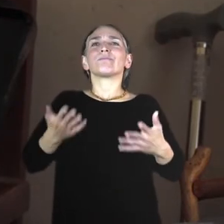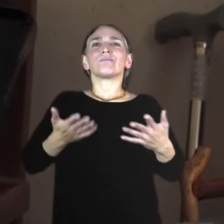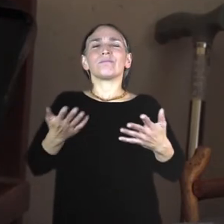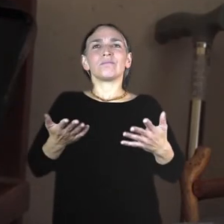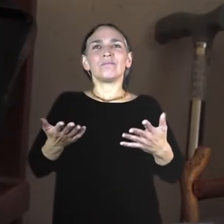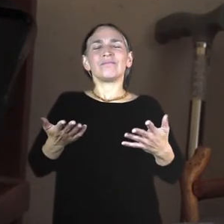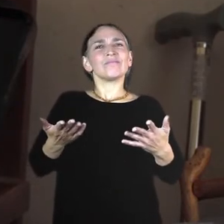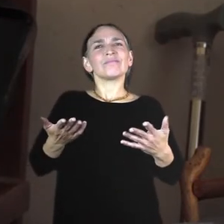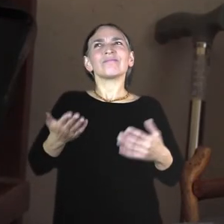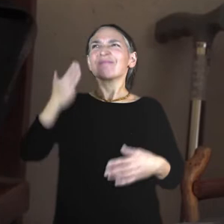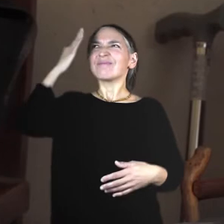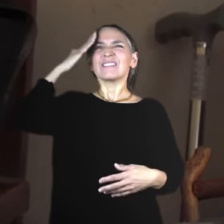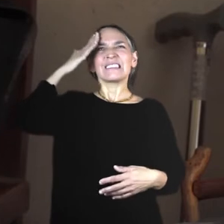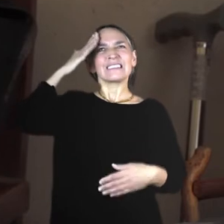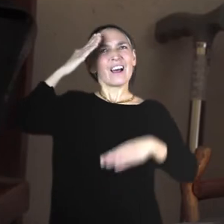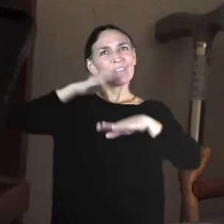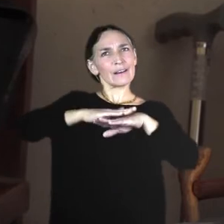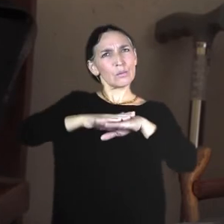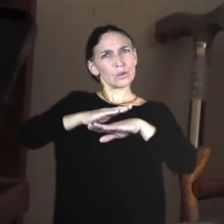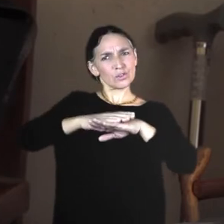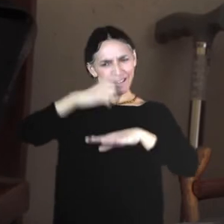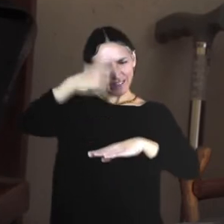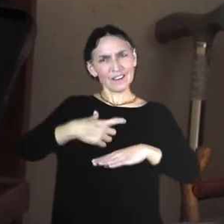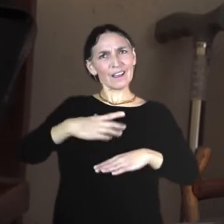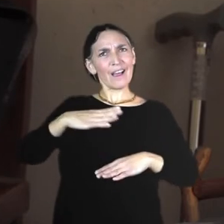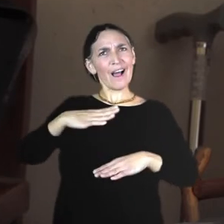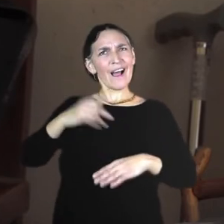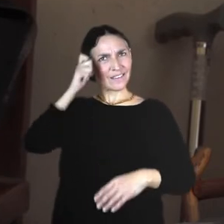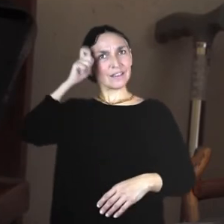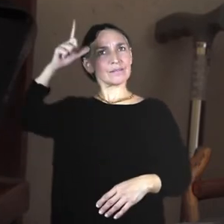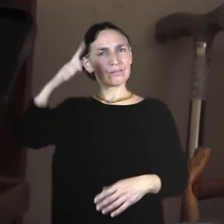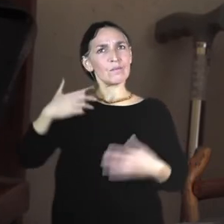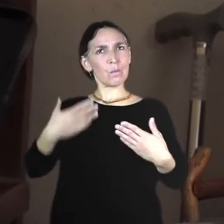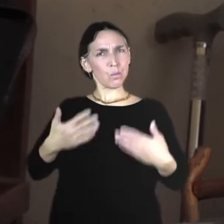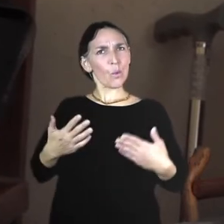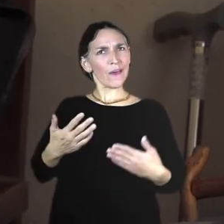es saber la responsabilidad que yo tengo y la capacidad que tengo por ser mujer.